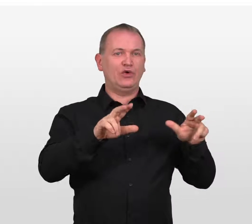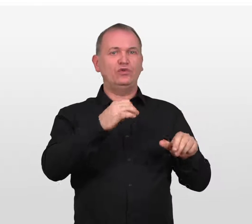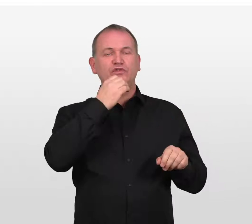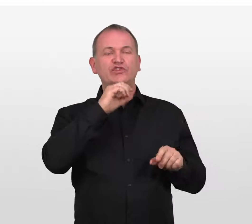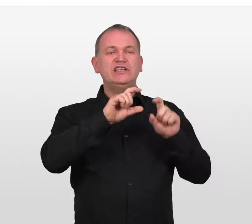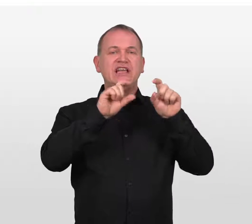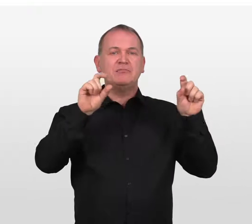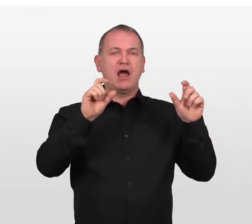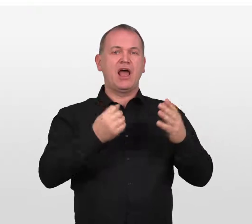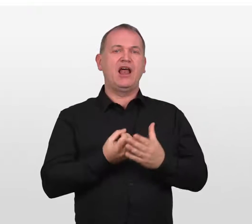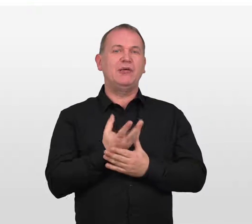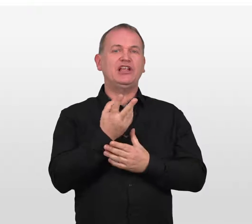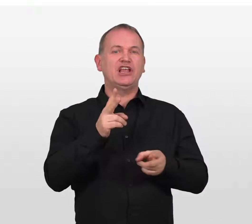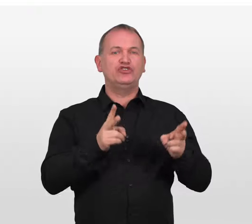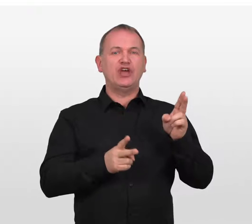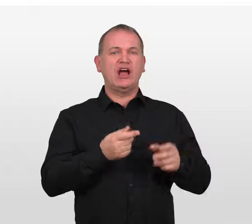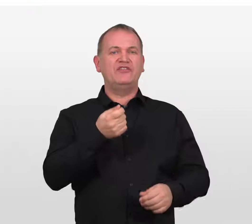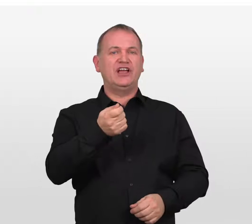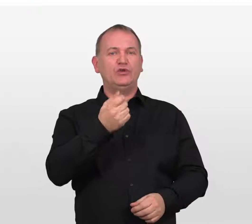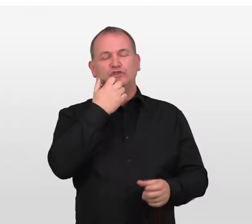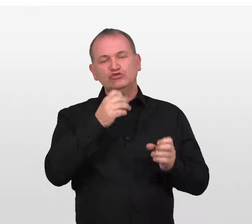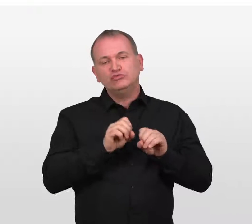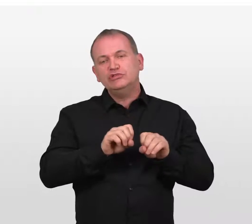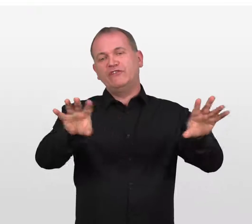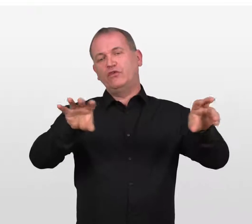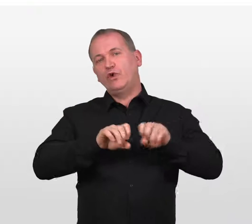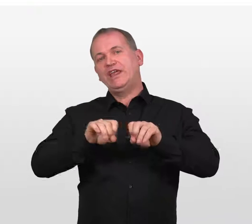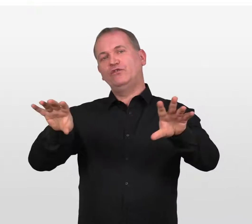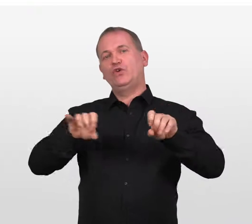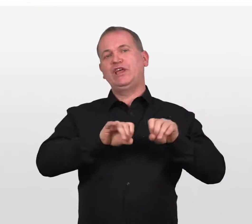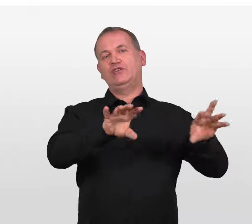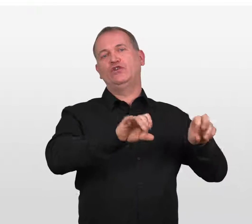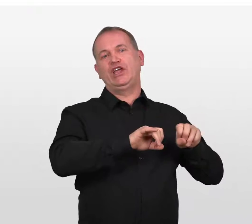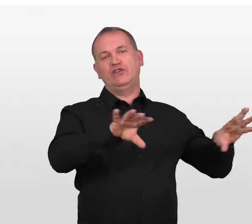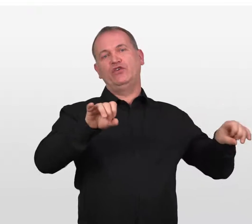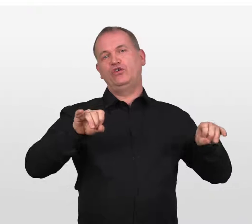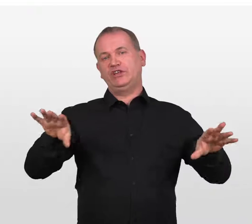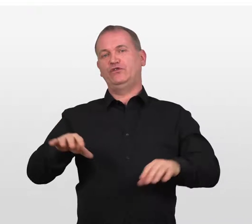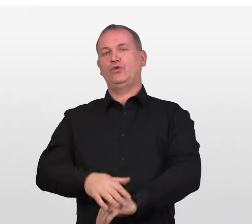zum Thema Elementarschadenversicherung.